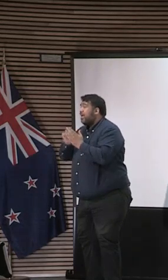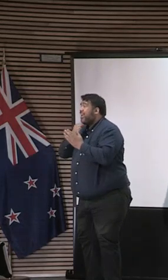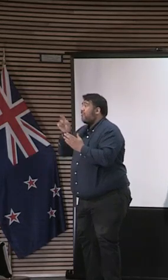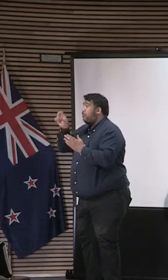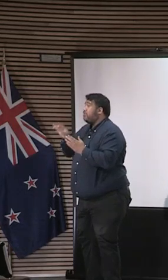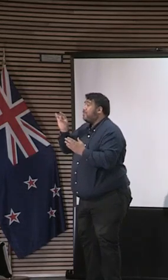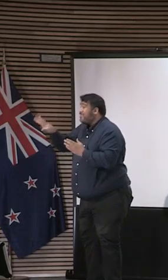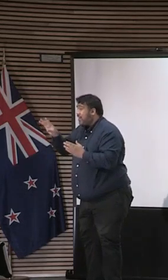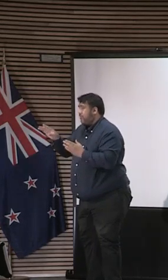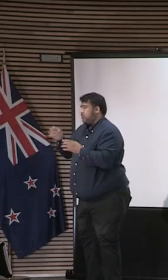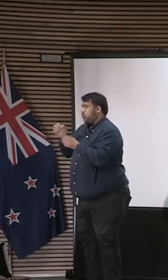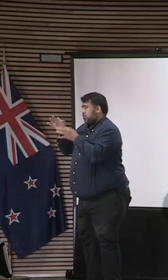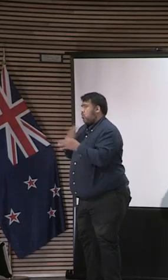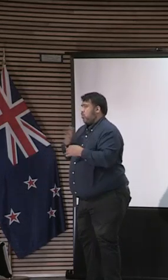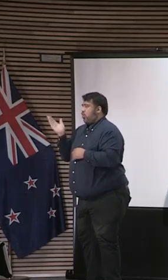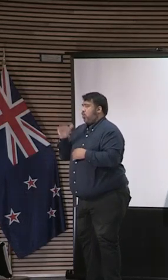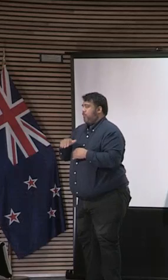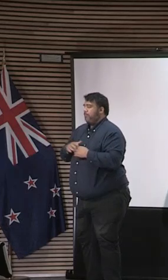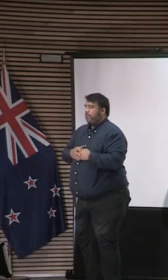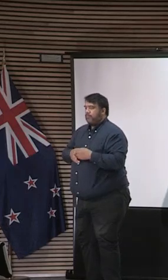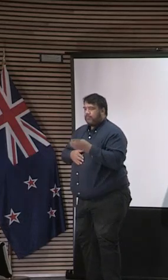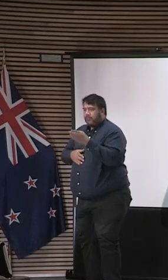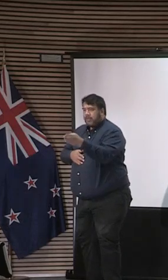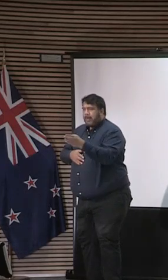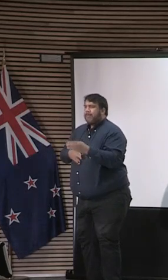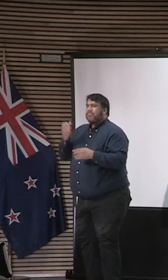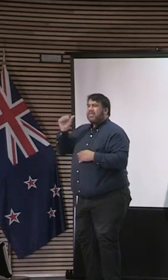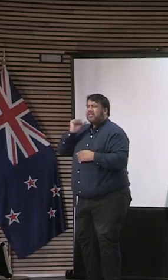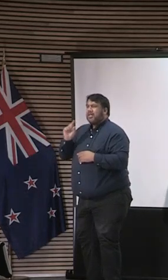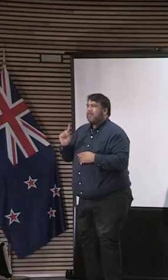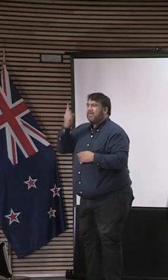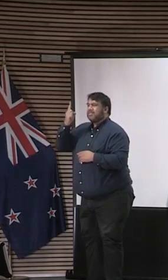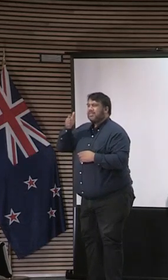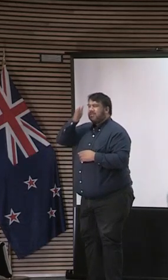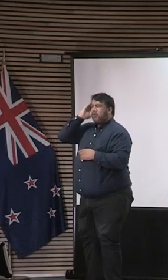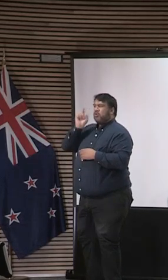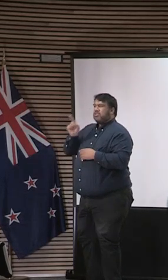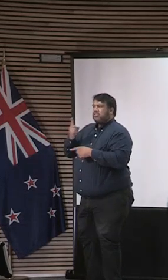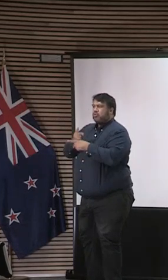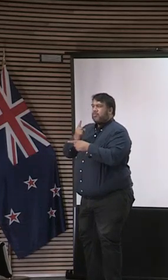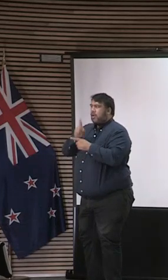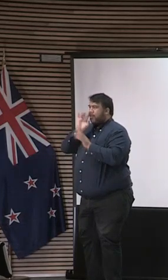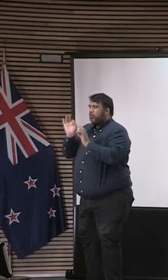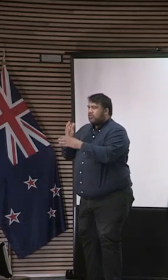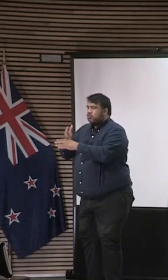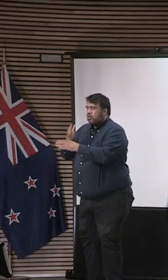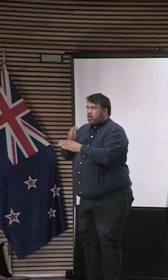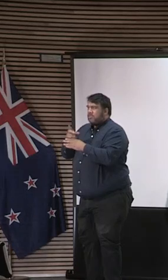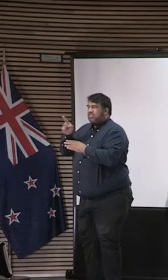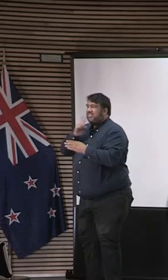tutuki nga utu. No reira i tono